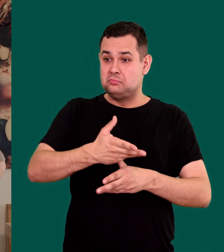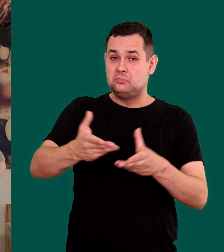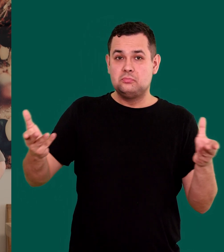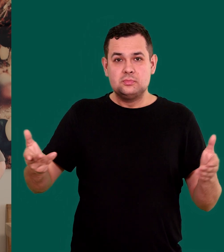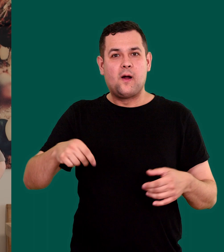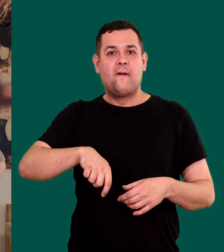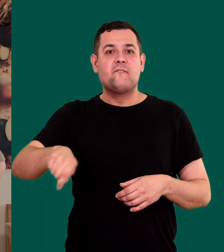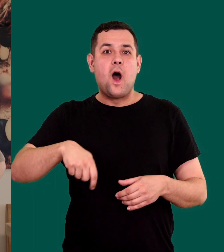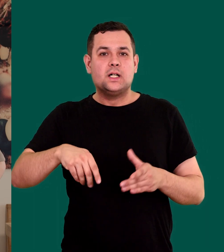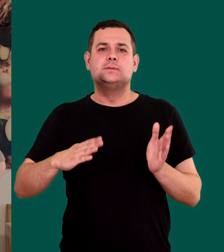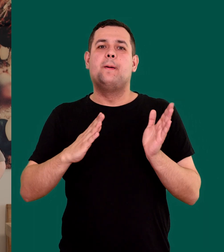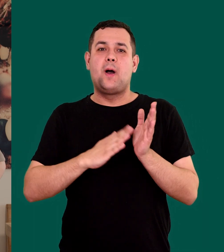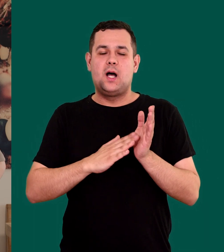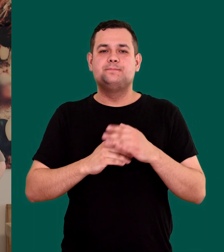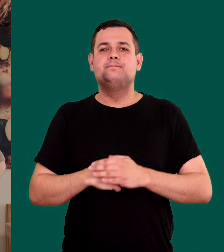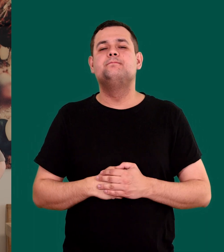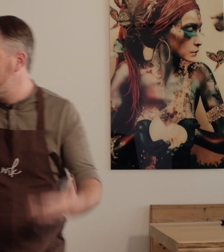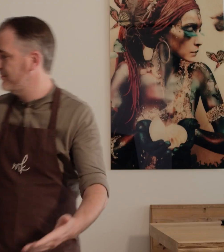Len sa pozrite. Martijn varí! (Martijn kookt!)